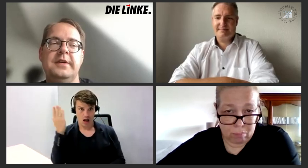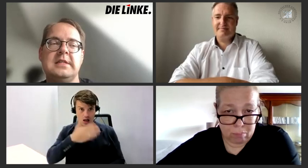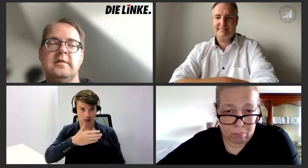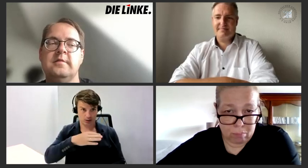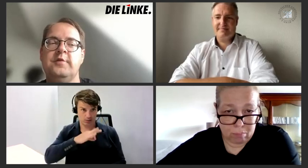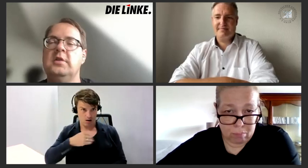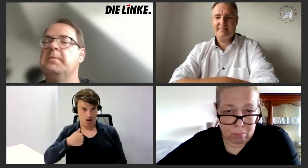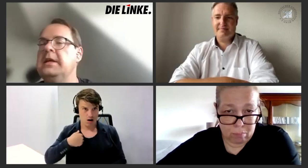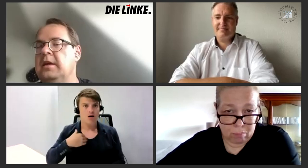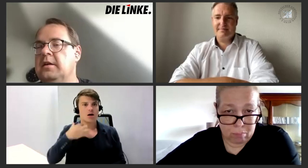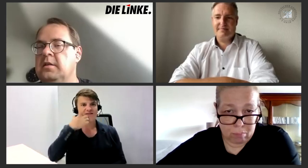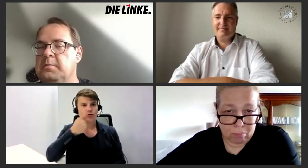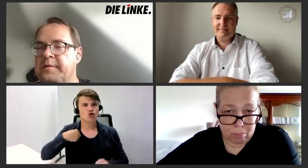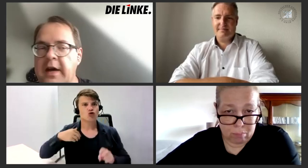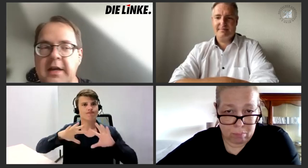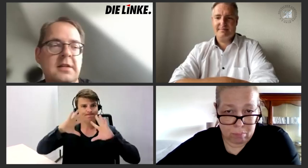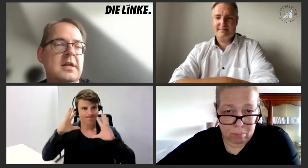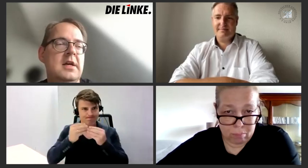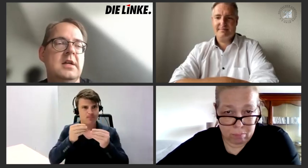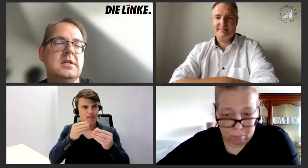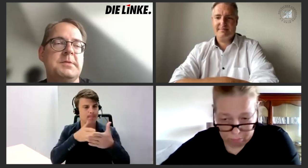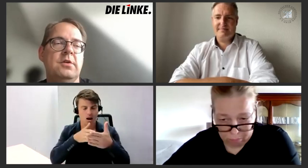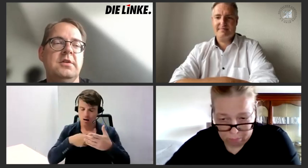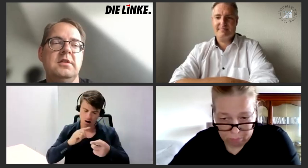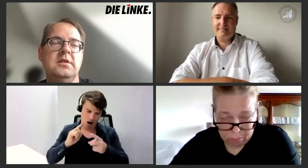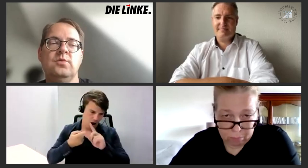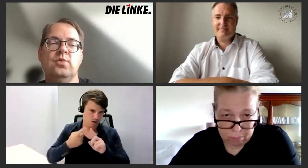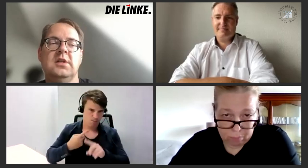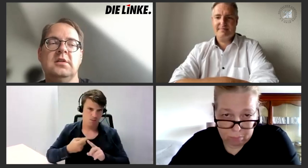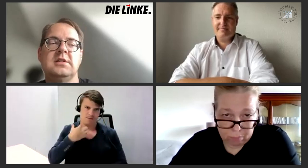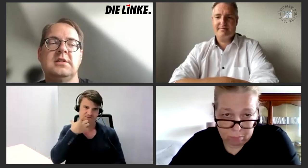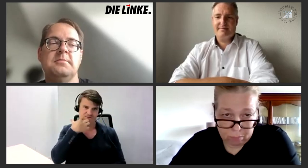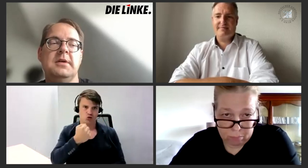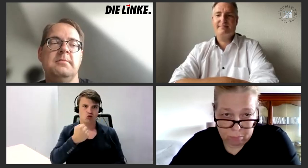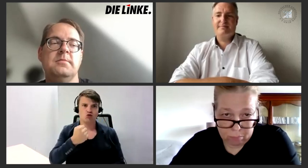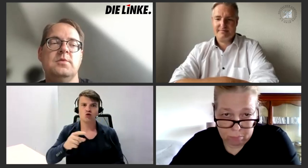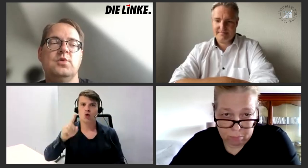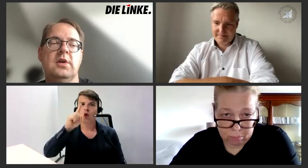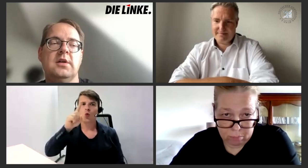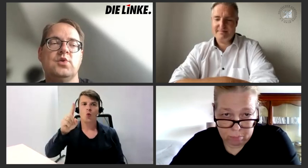LINKEN, konsequent und umfassend von Barrieren befreien. Das bedeutet nicht nur Hindernisse